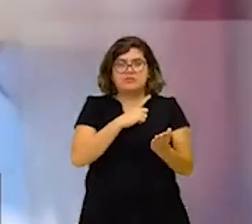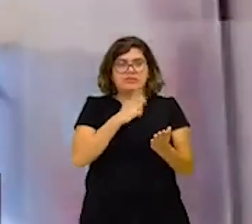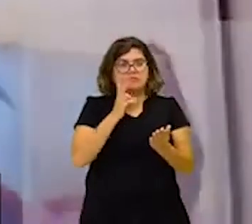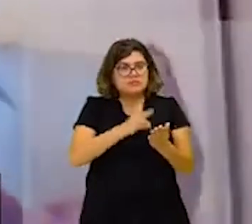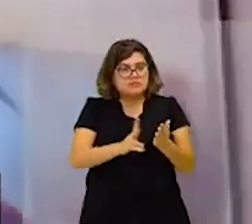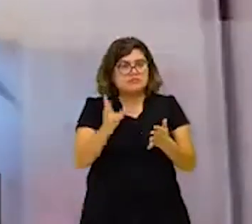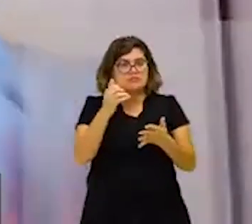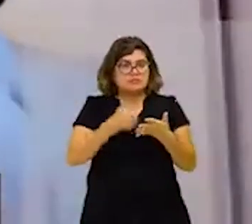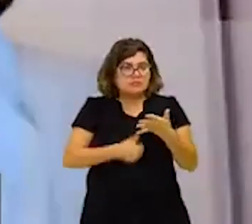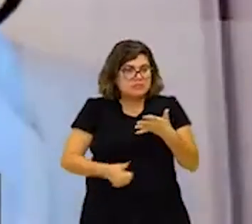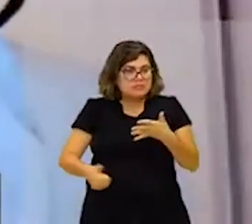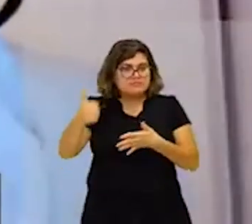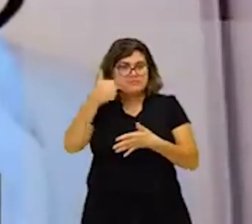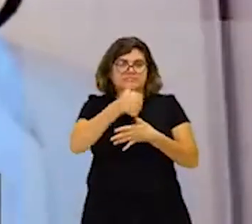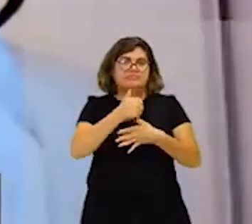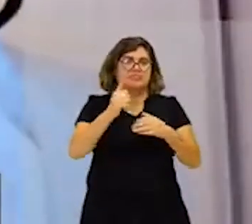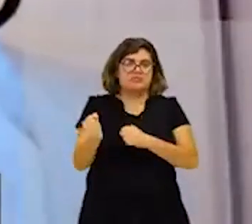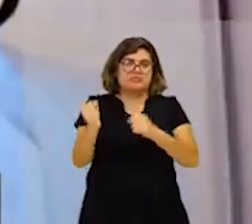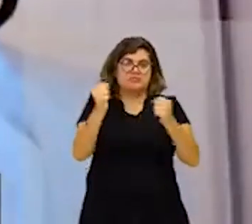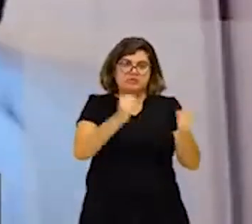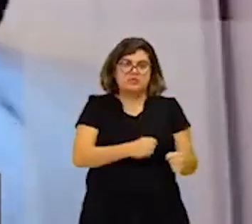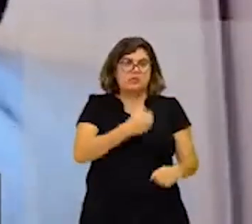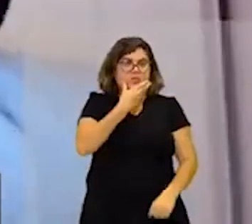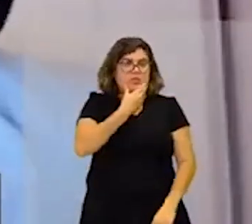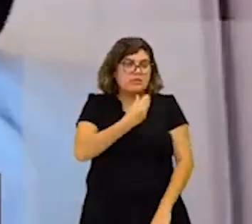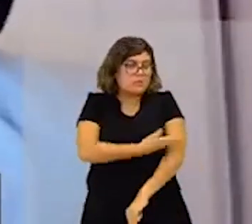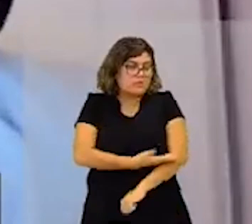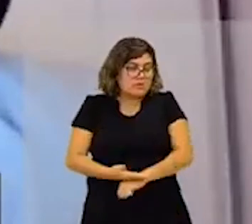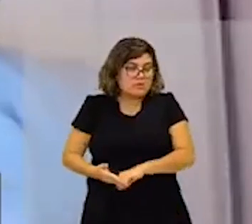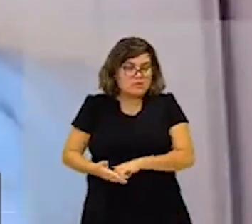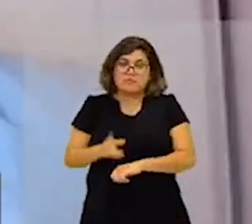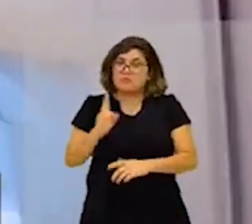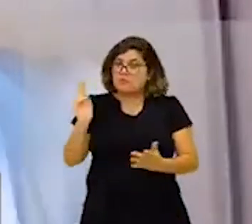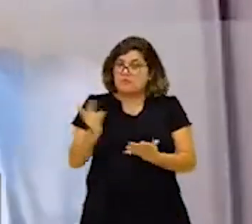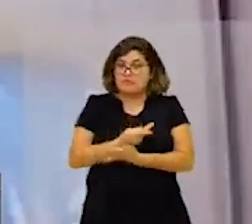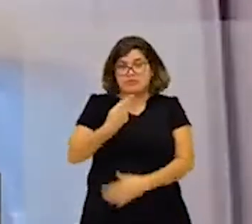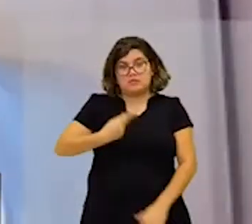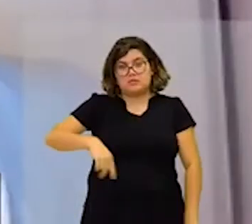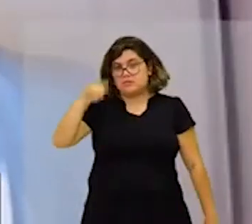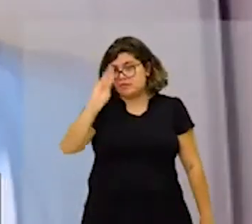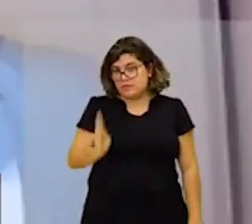concentração de poder nas mãos de homens brancos que acontece no nosso país então a gente teria